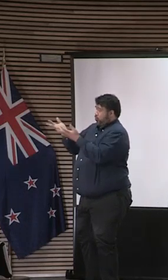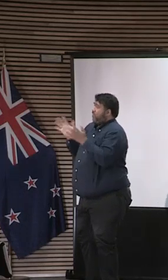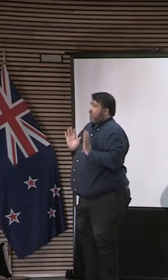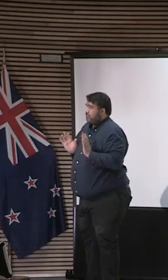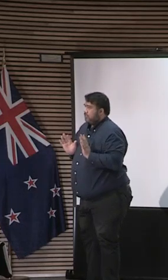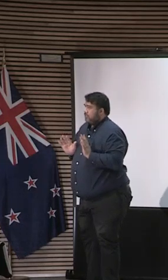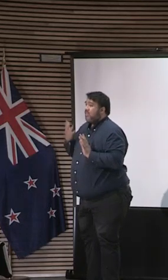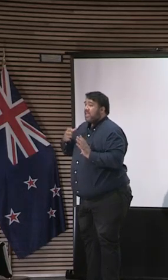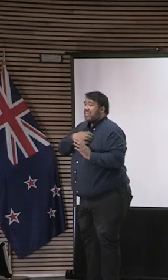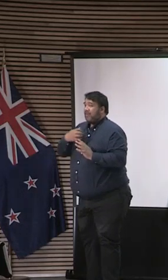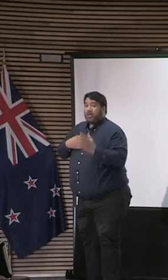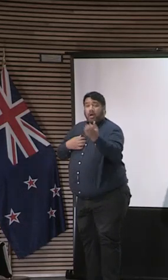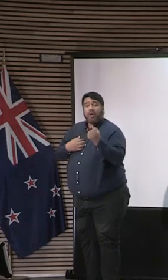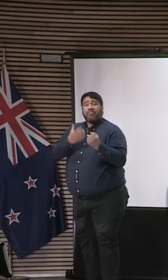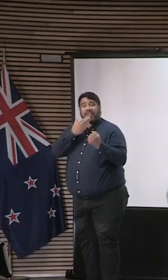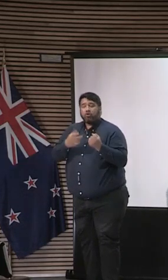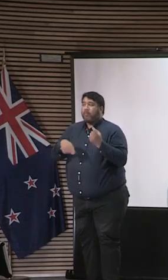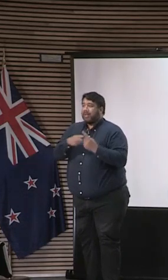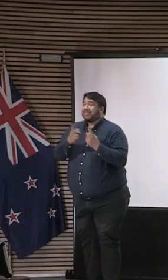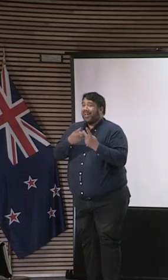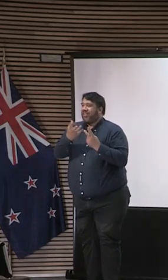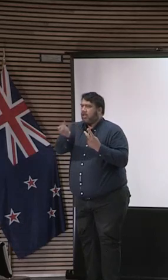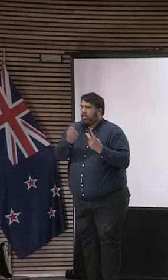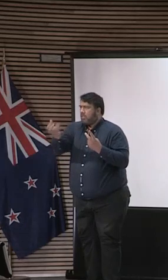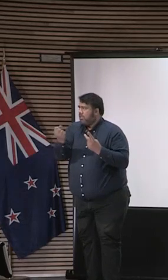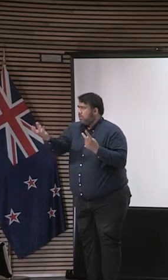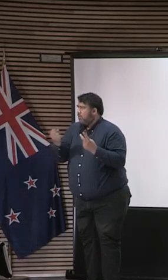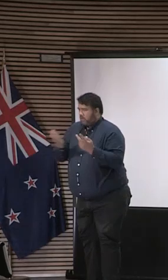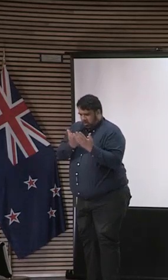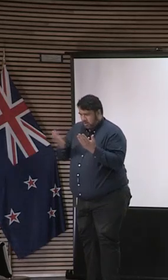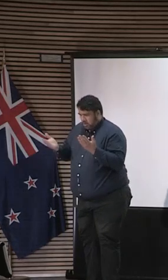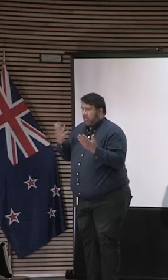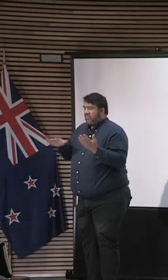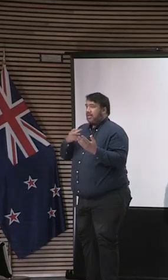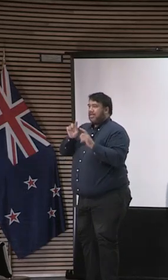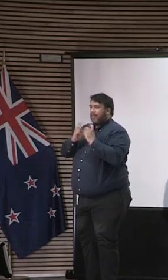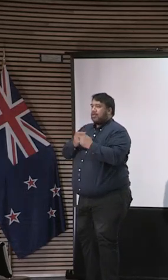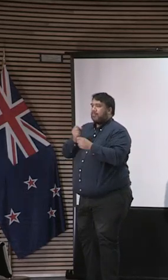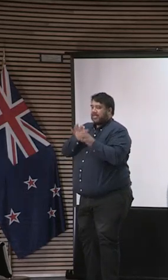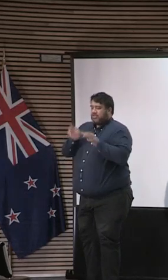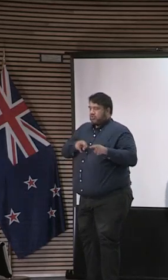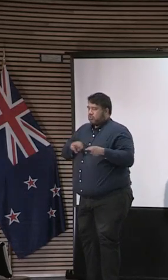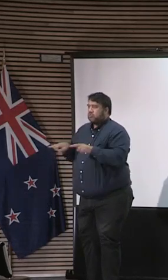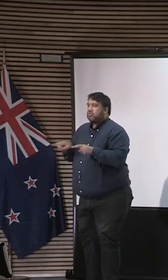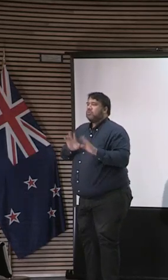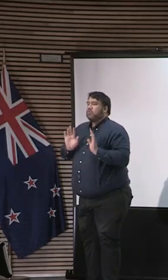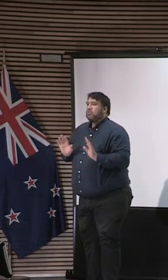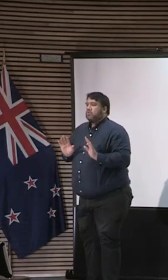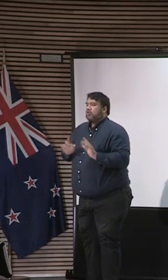puta noa i te rohe. Na reira i hiahia matou kia maarama ki te